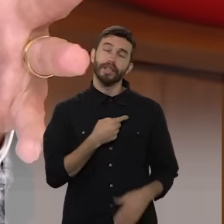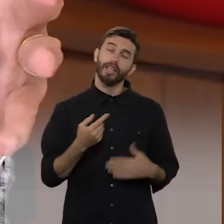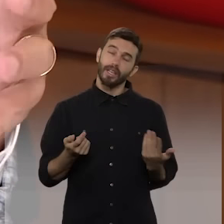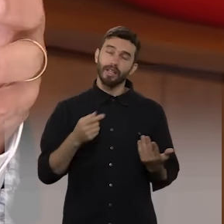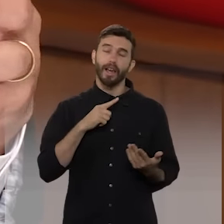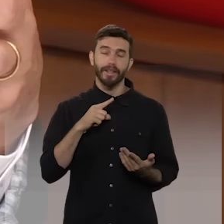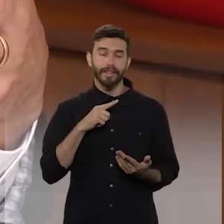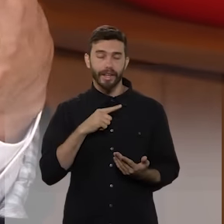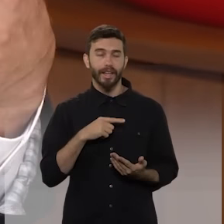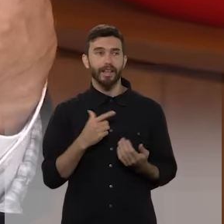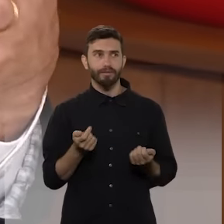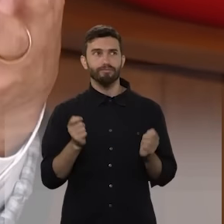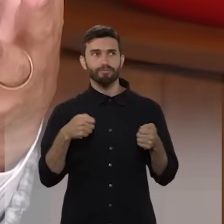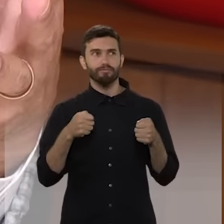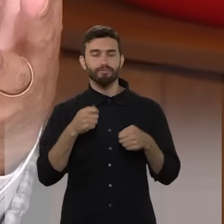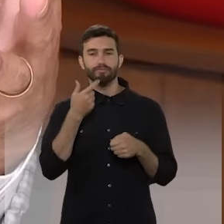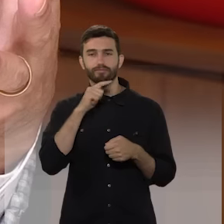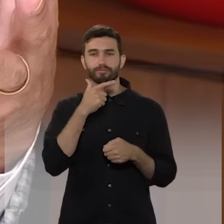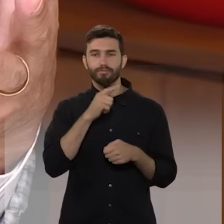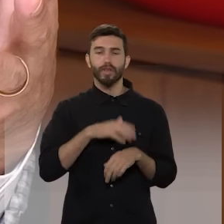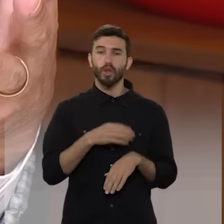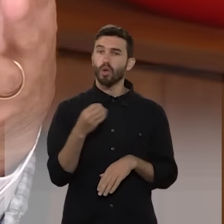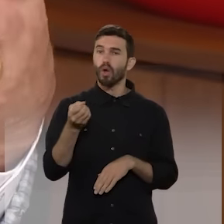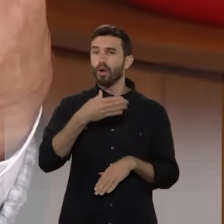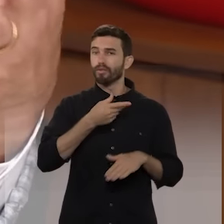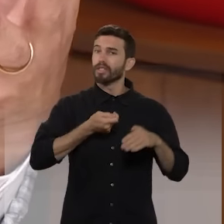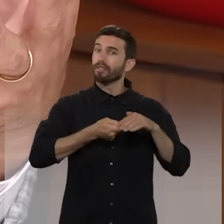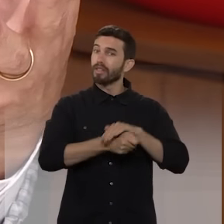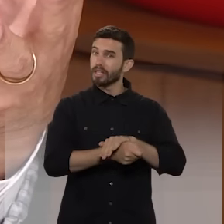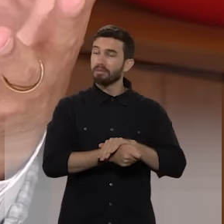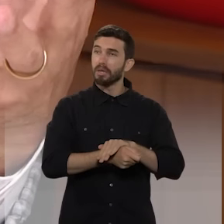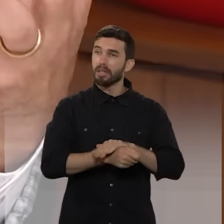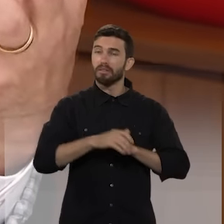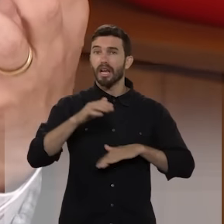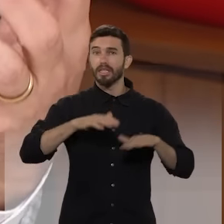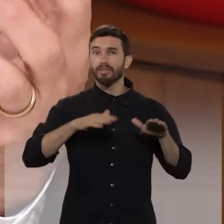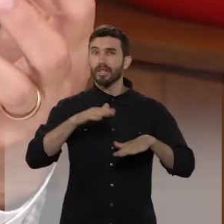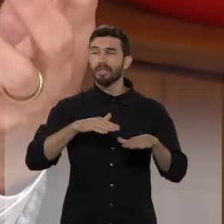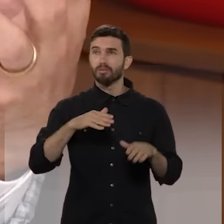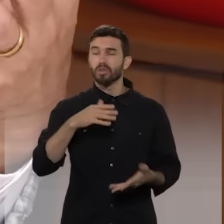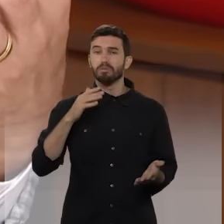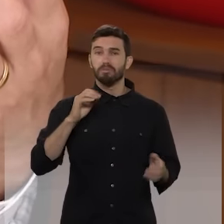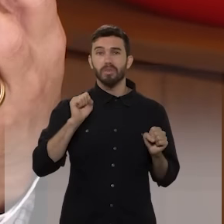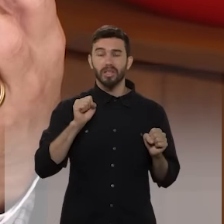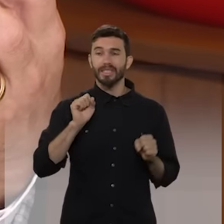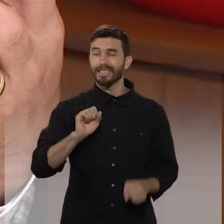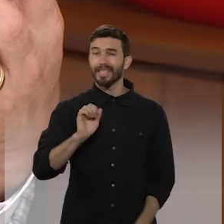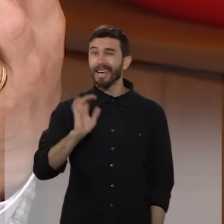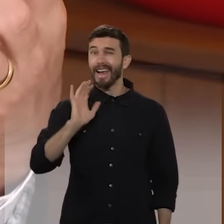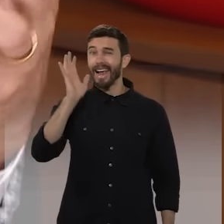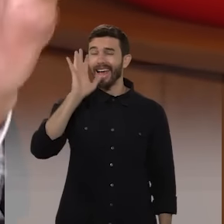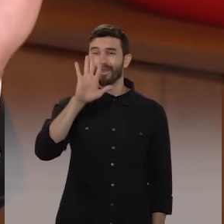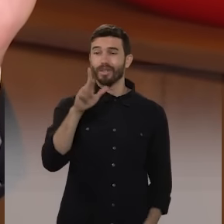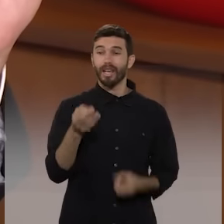em que novos investimentos poderiam ser muito altos para pouco, pouco ganho. Então,